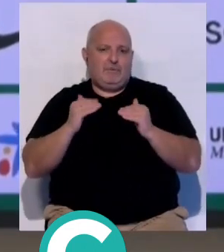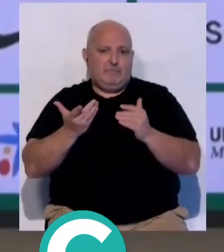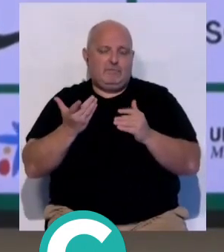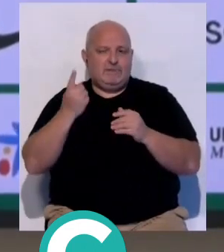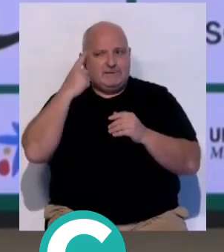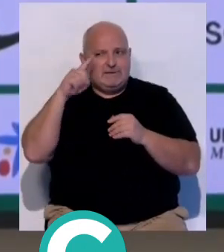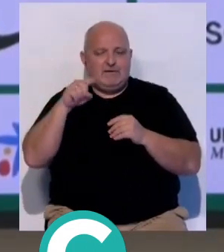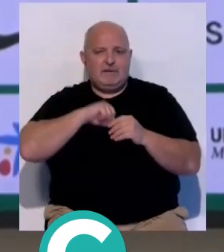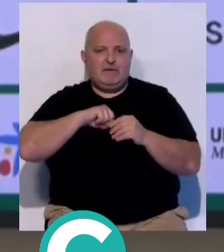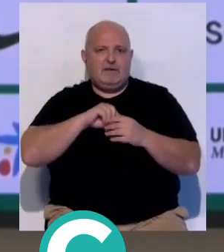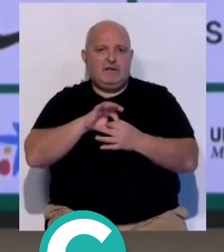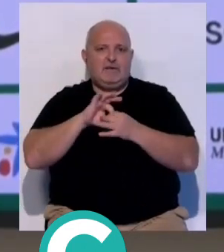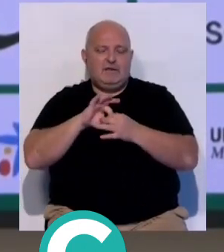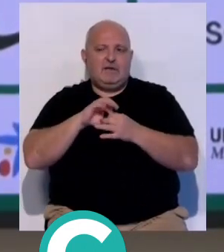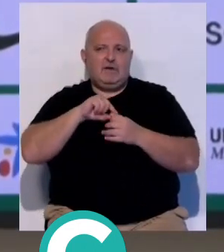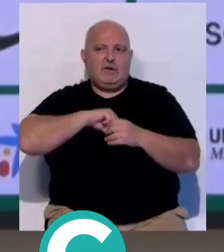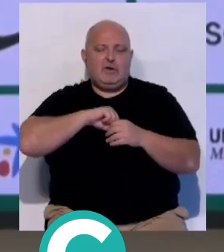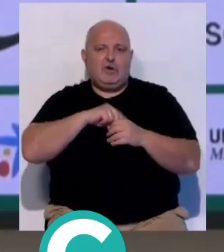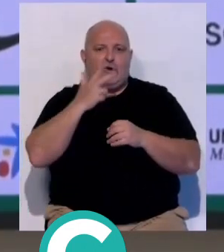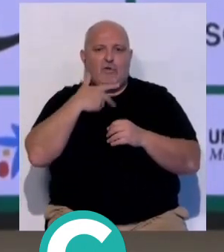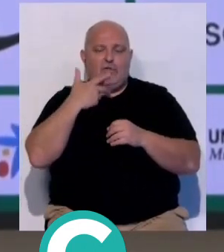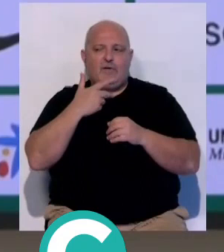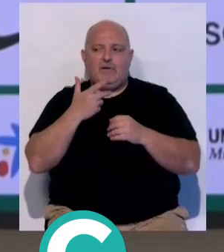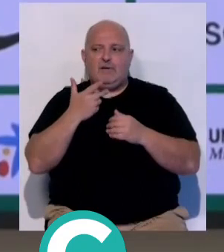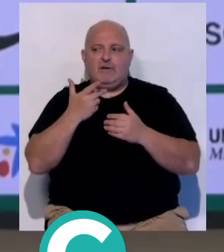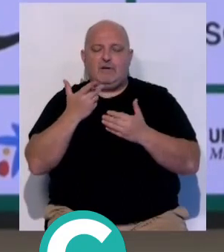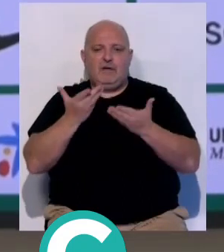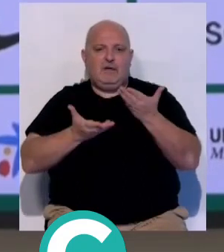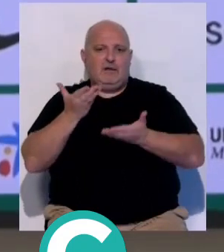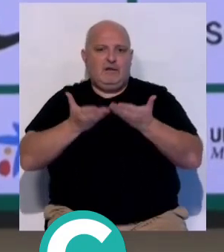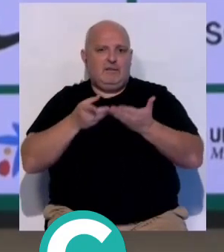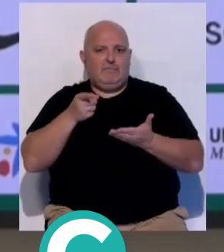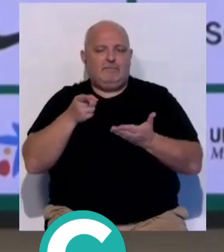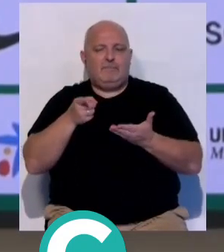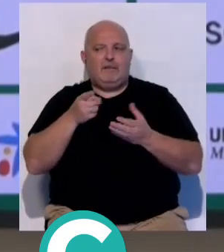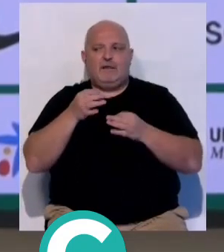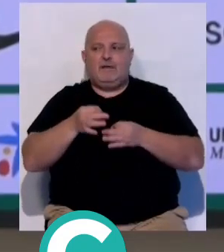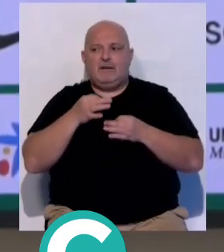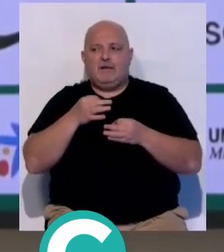que saber ser sometido y saber tener herramientas para soportar eso y hay que saber también tener la